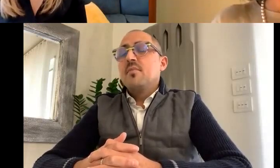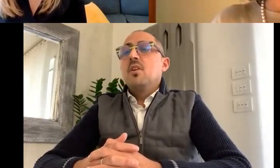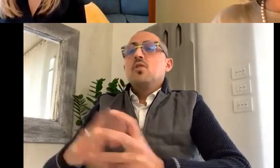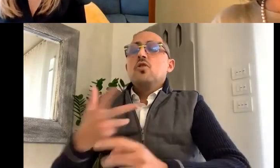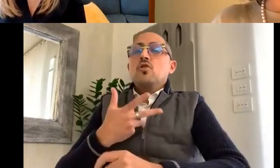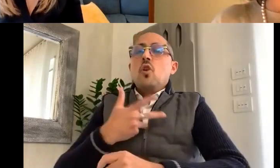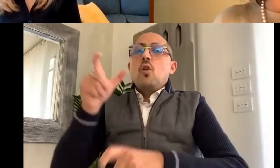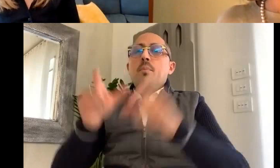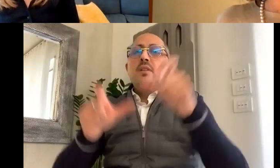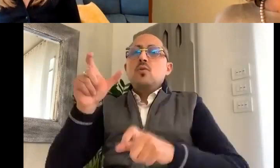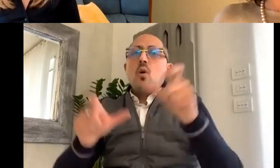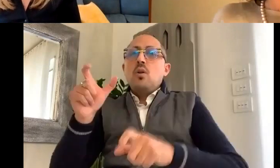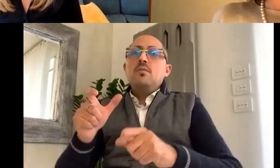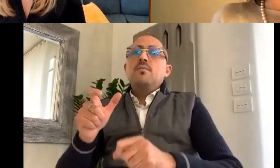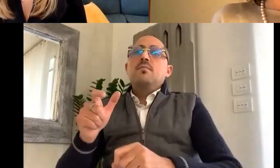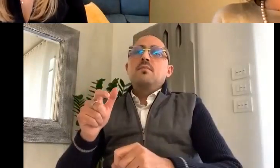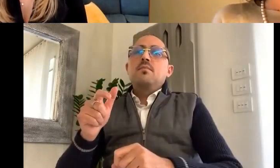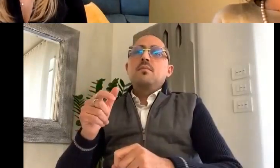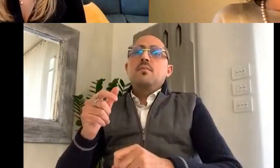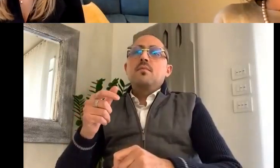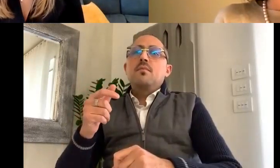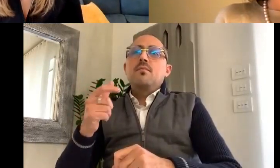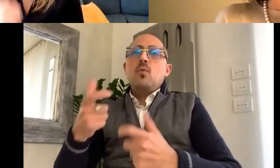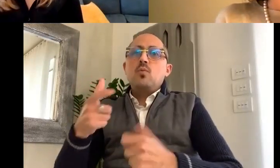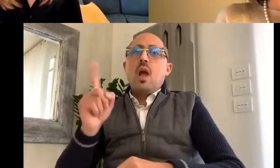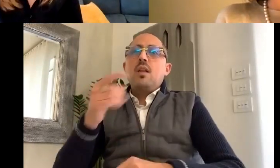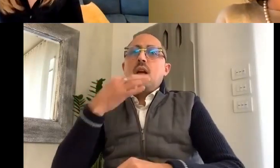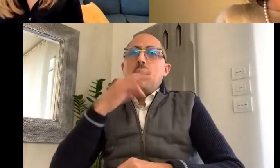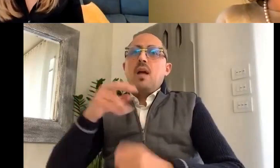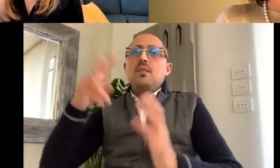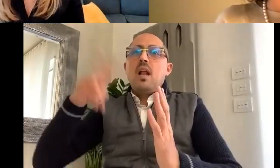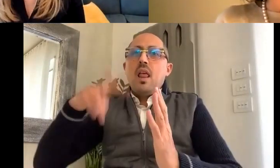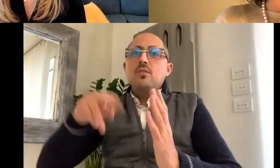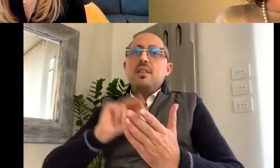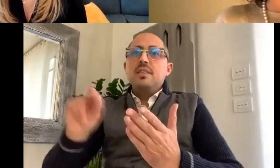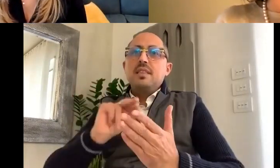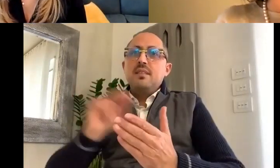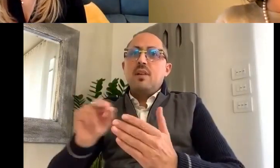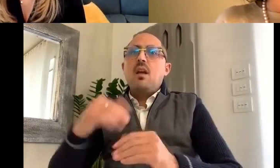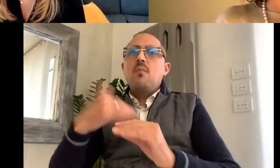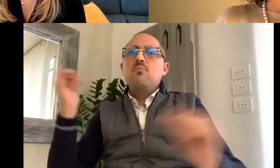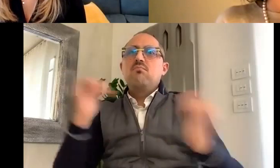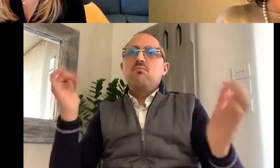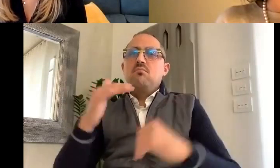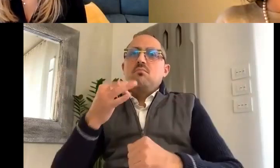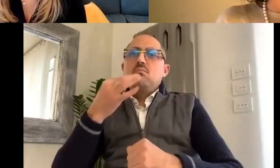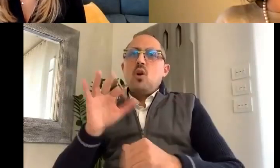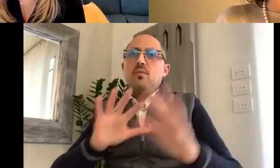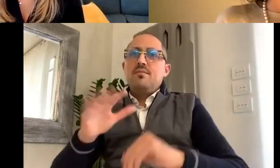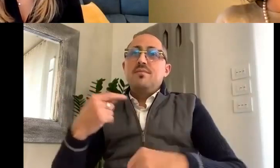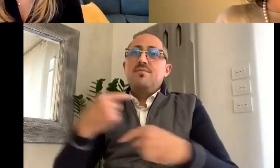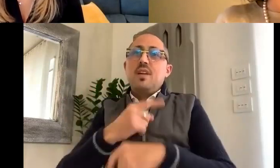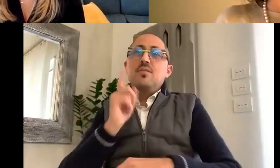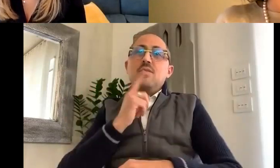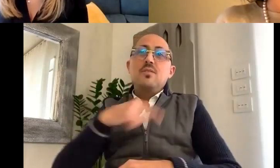No. Ci sono persone fortunate che sono in grado di leggere